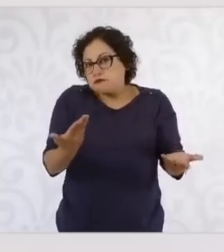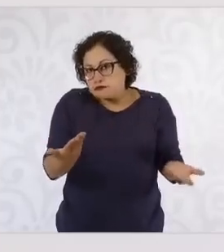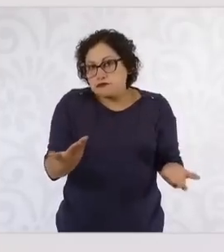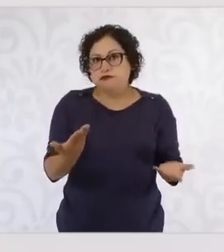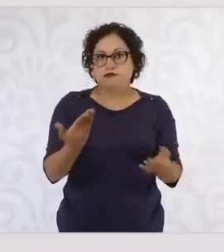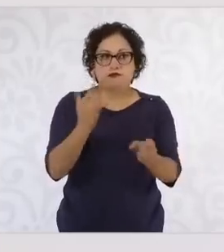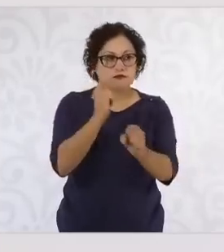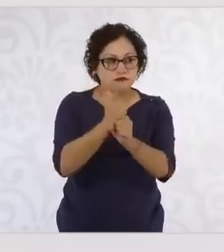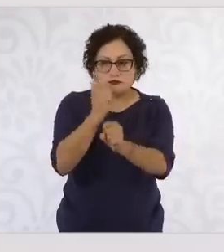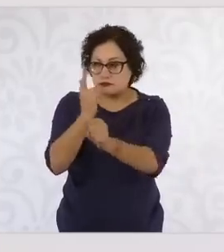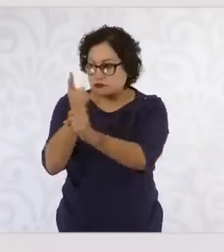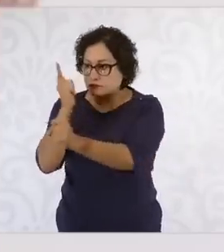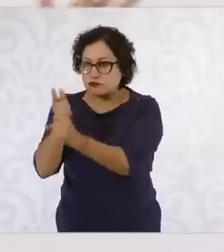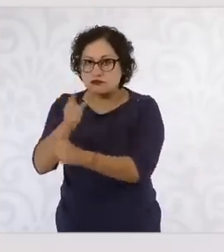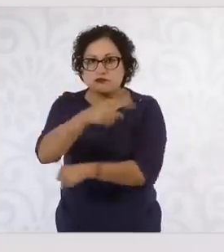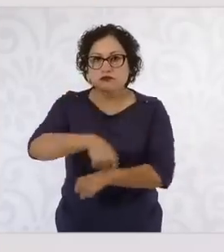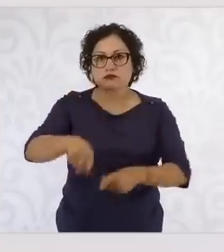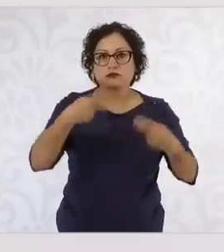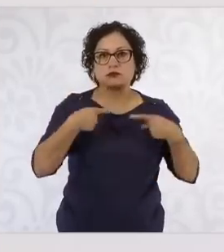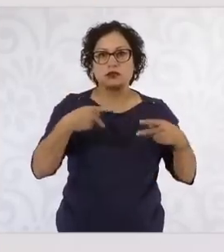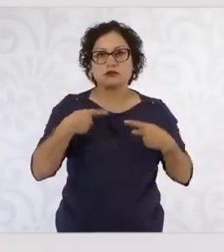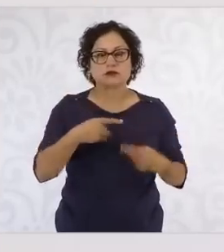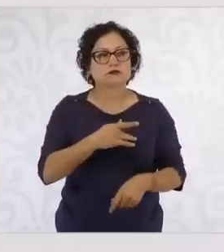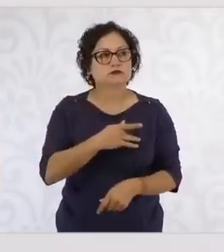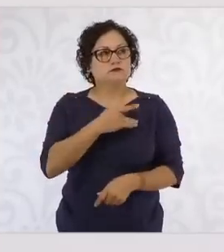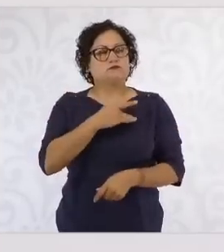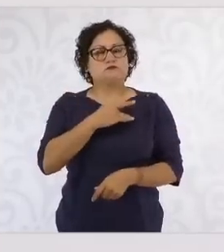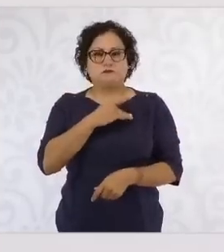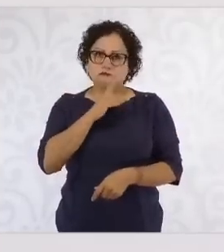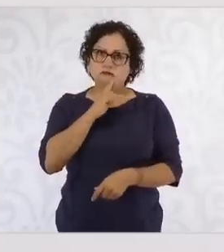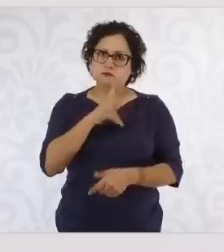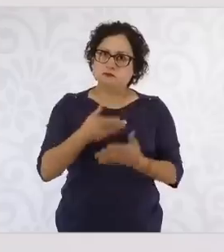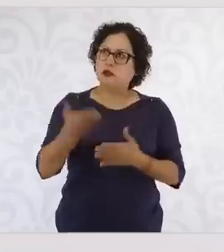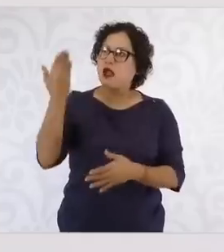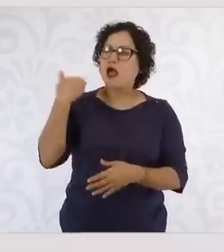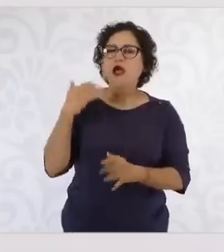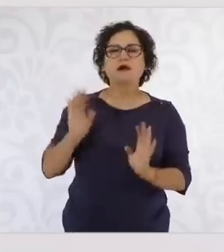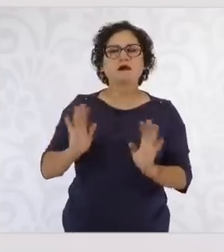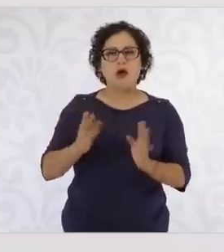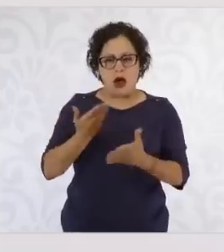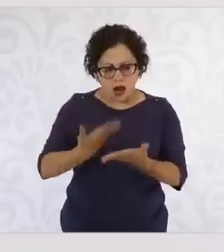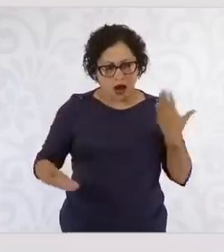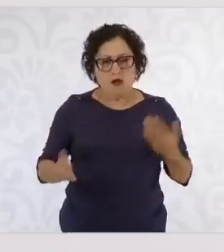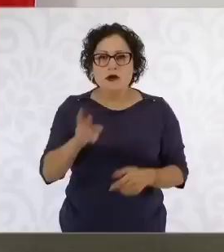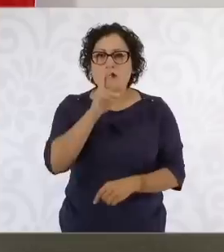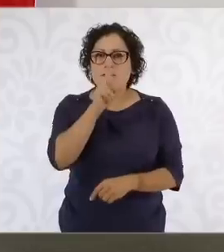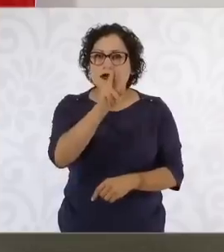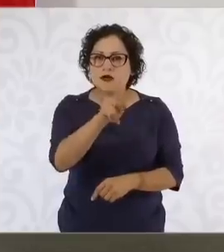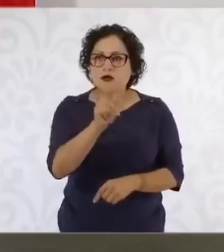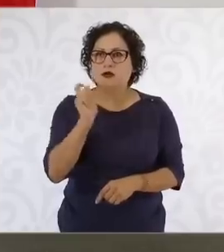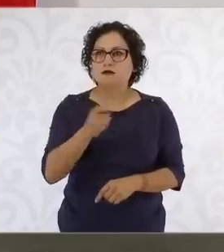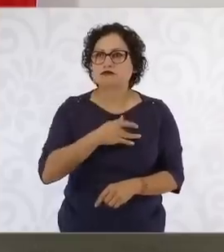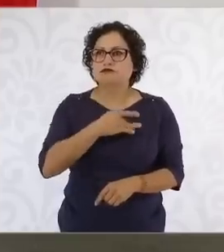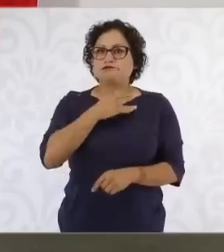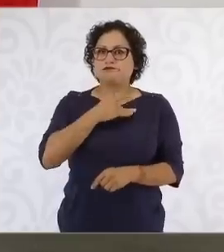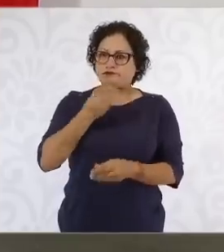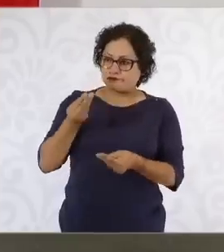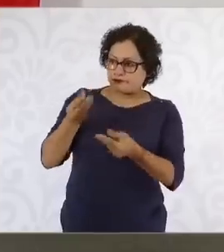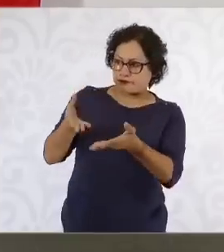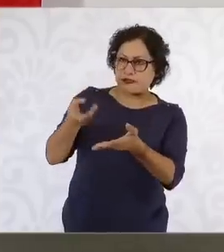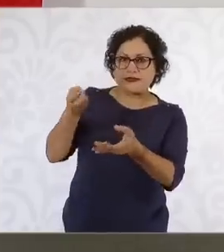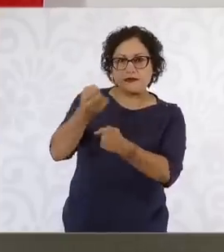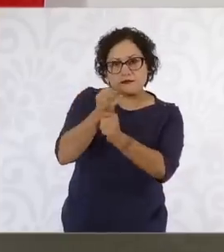se siente mejor ahora que lo que estaba antes y la perspectiva también es de mejoría Y así va a ser